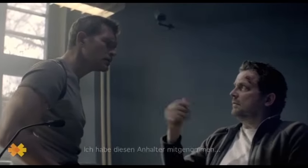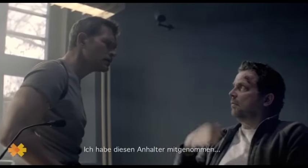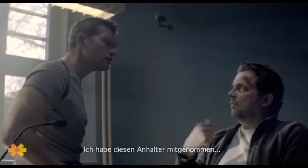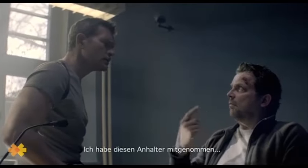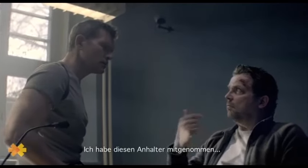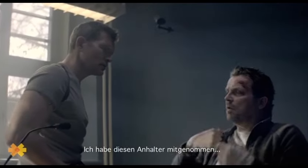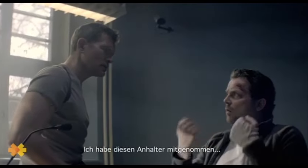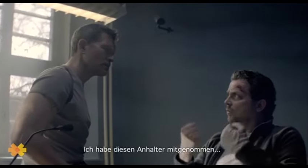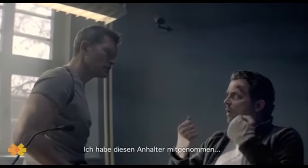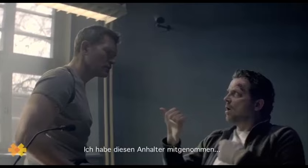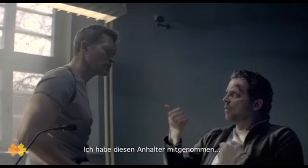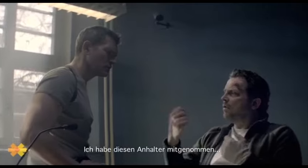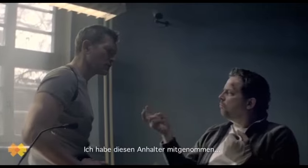(harmonische Klavierklänge)